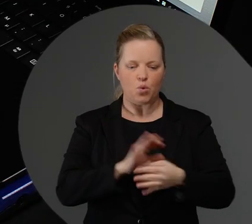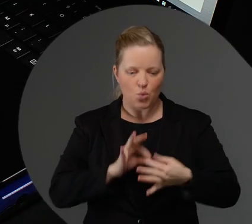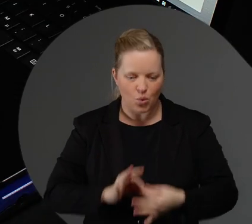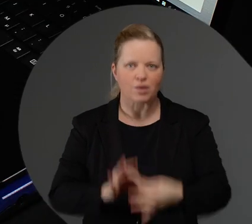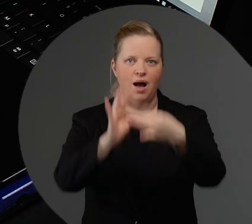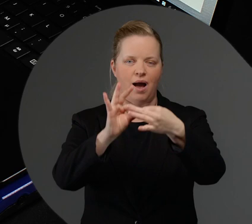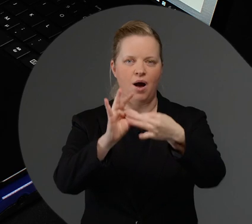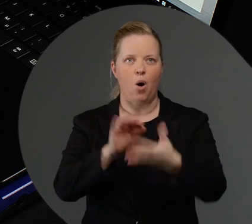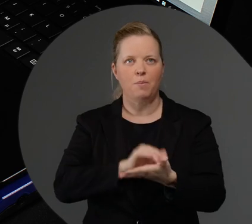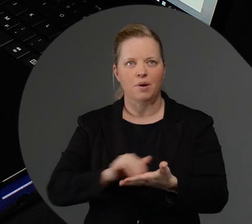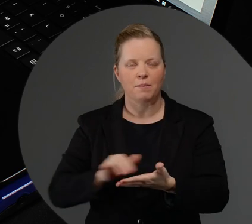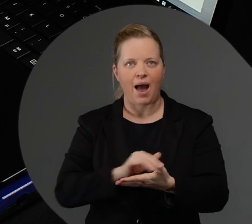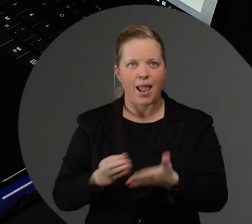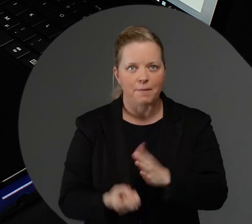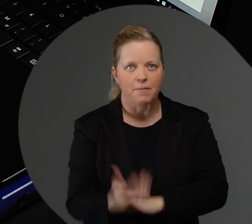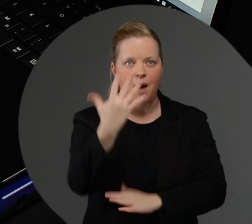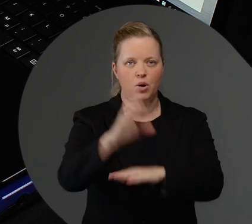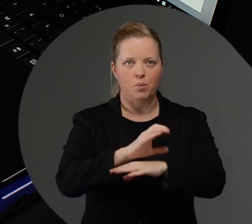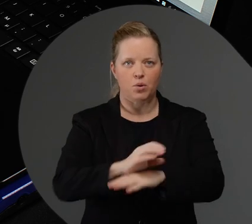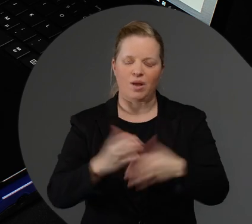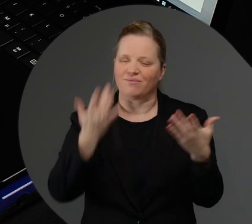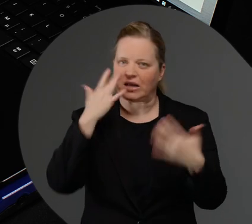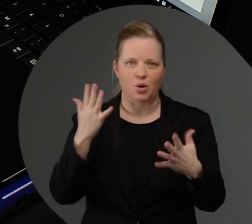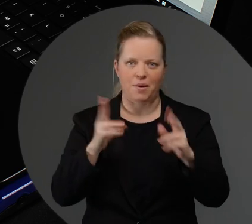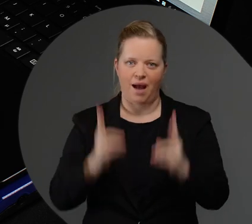die Braillepunkte, weiß ich gar nicht ob das die Zeile kann. Das ist eher dient.